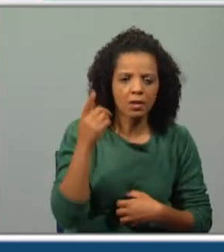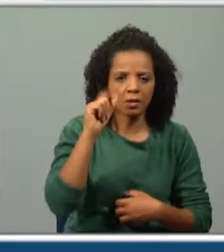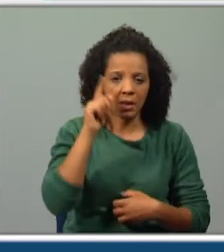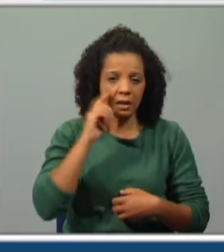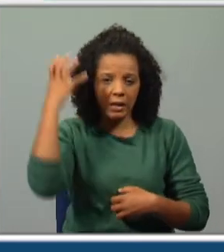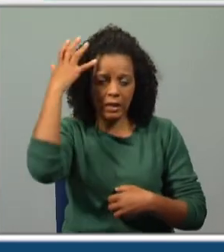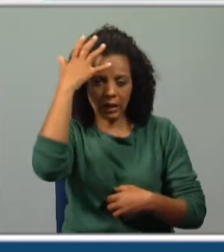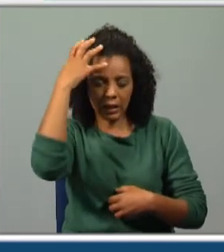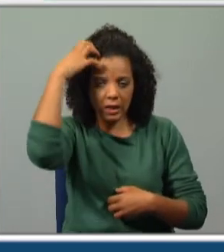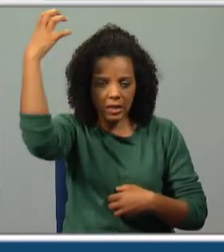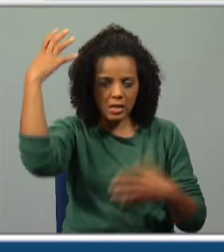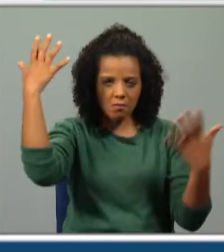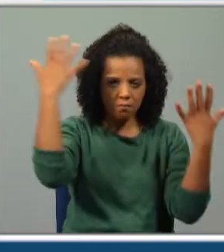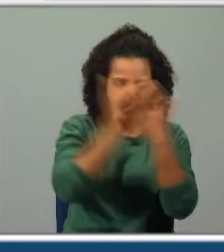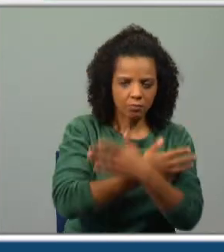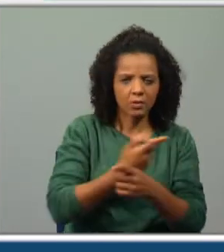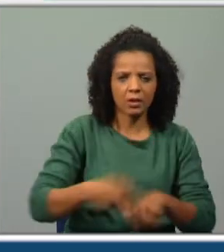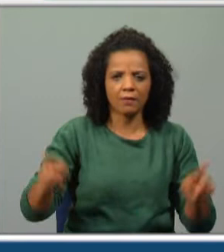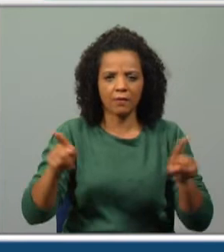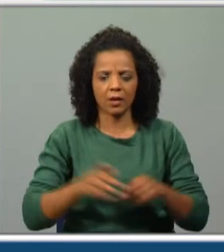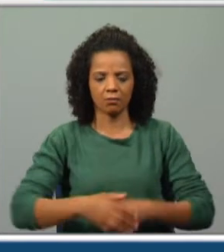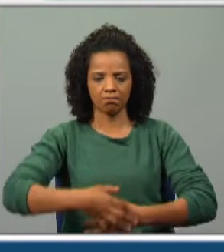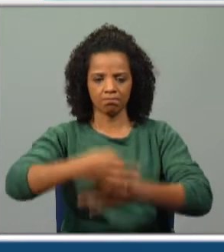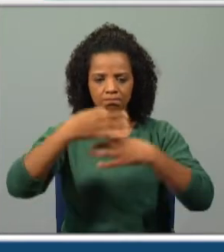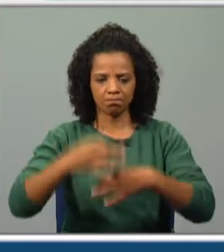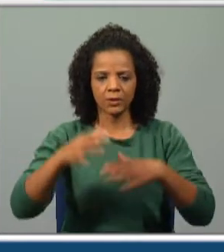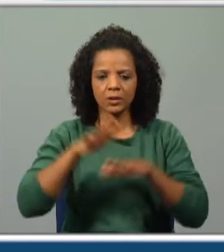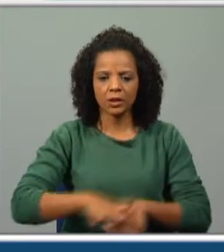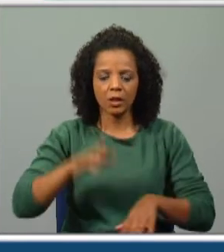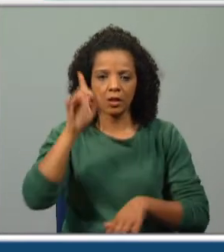da rainha contrastante com a serenidade e firmeza da Águia alimentada por uma 女王與寧靜對比和由一個餵養的鷹的堅定性